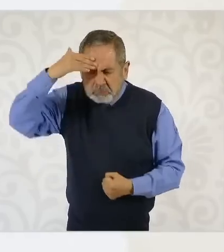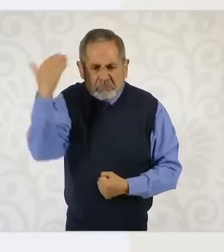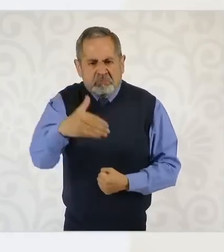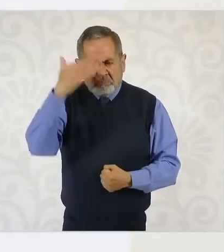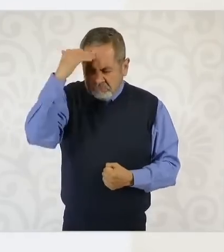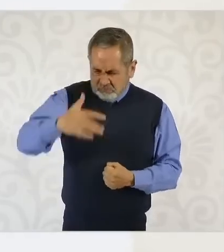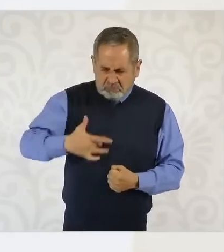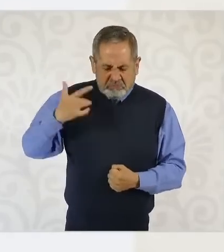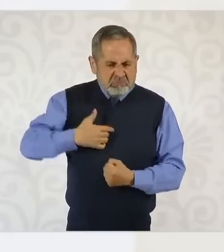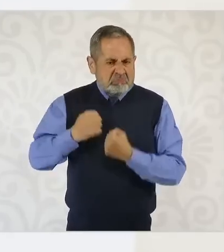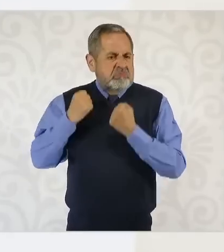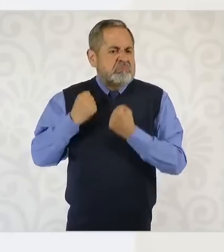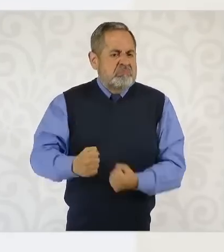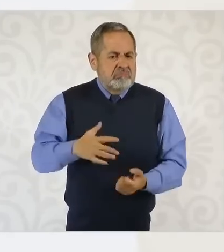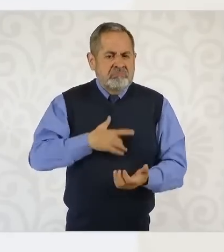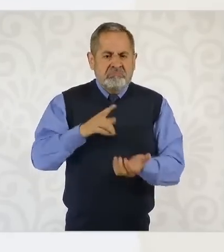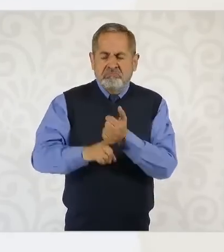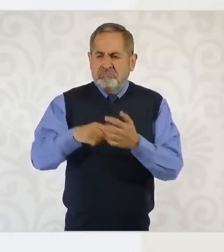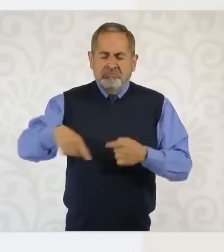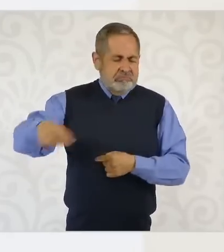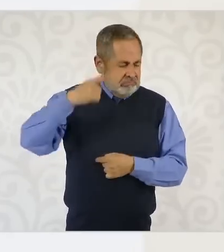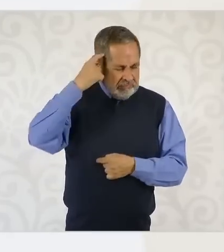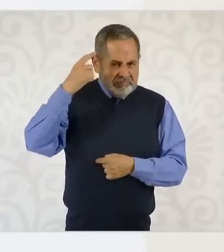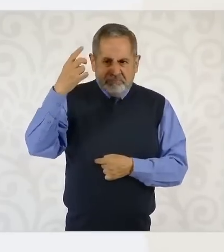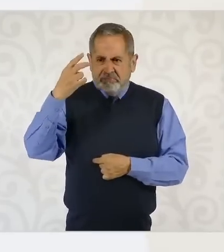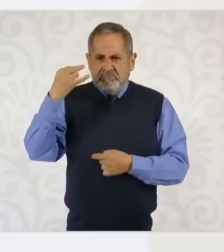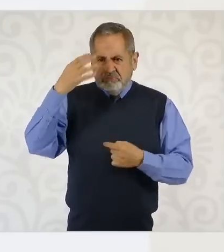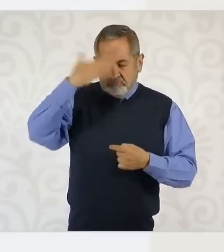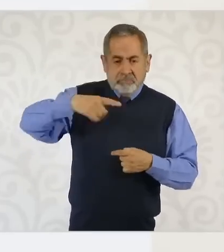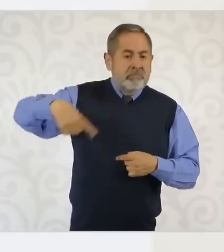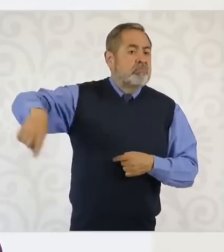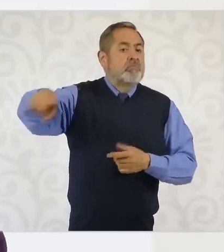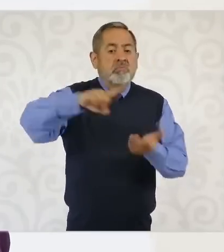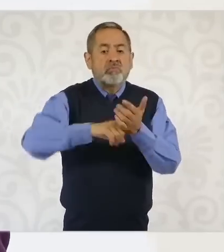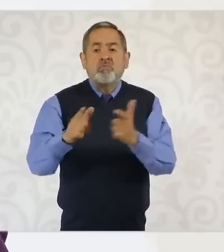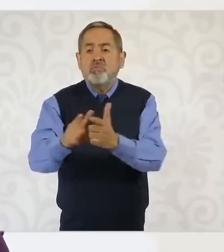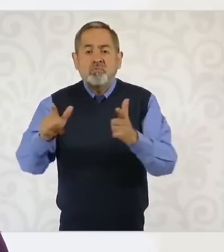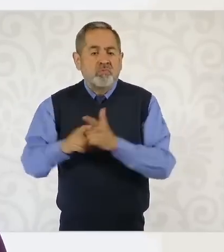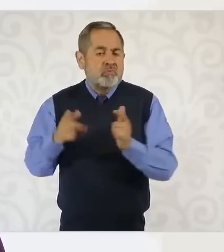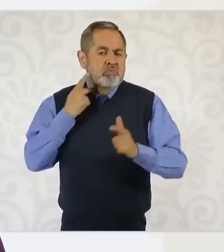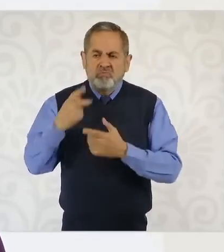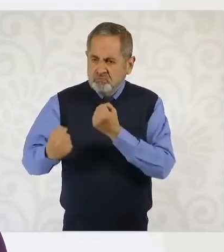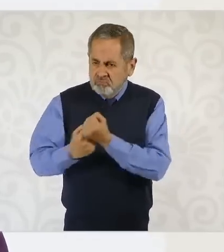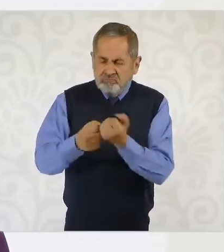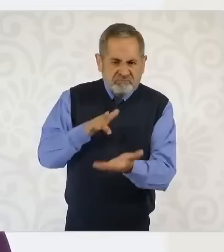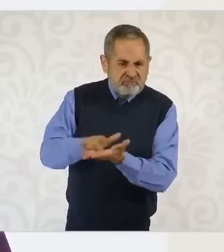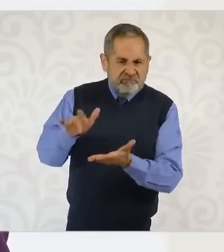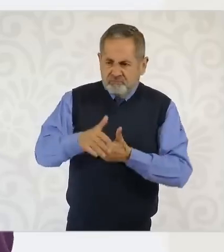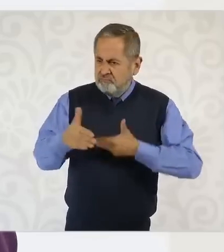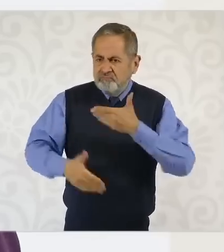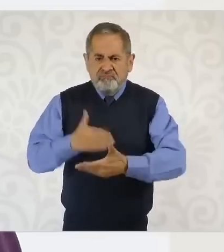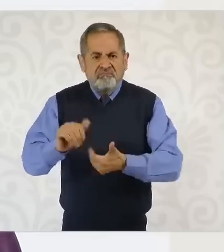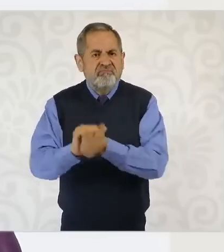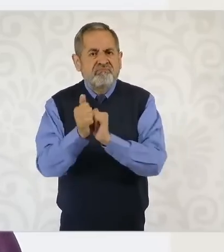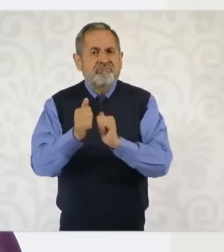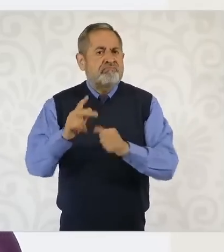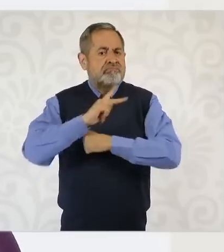convertido en la principal fuerza política y motor del desarrollo de nuestro país vamos a